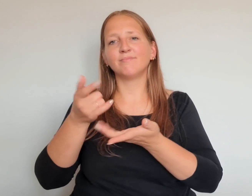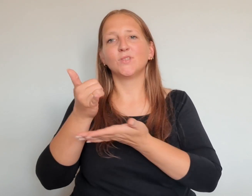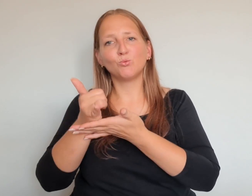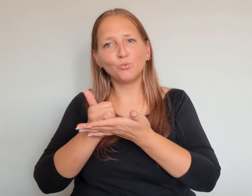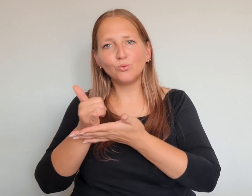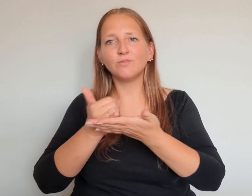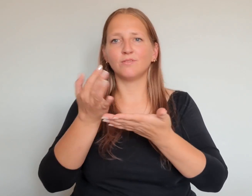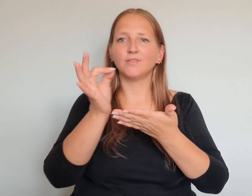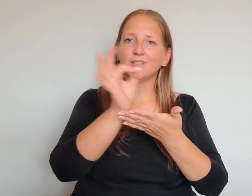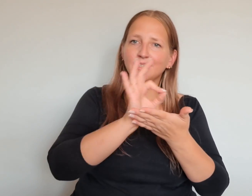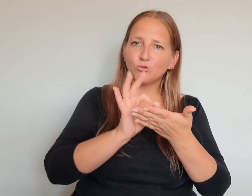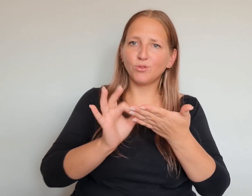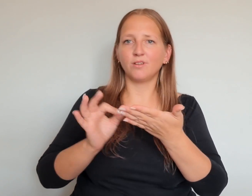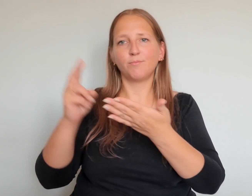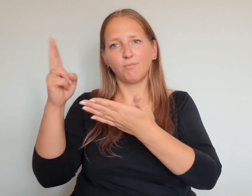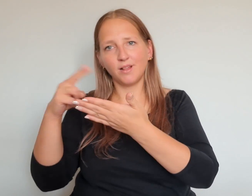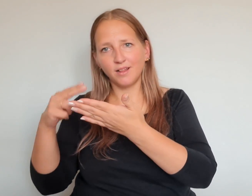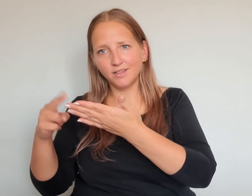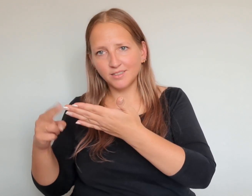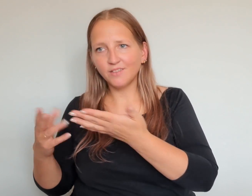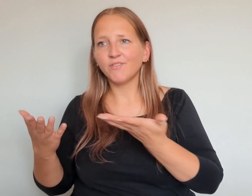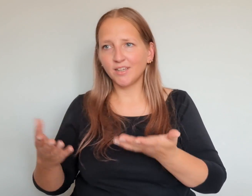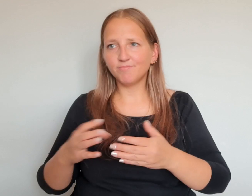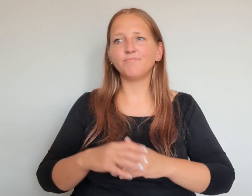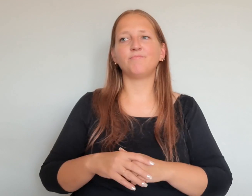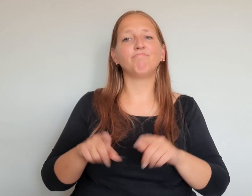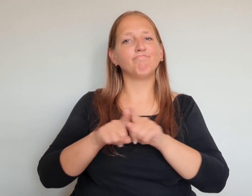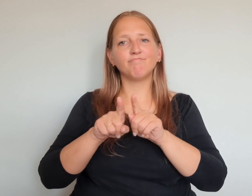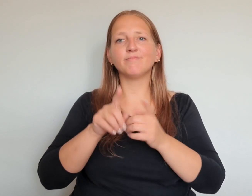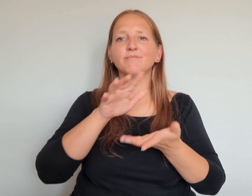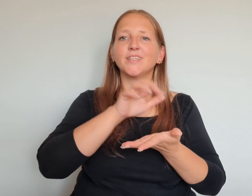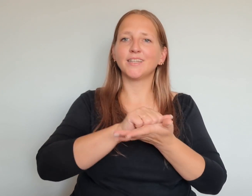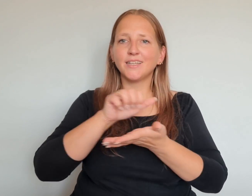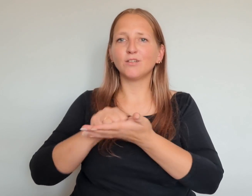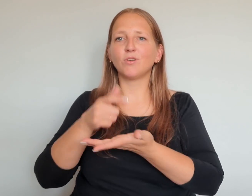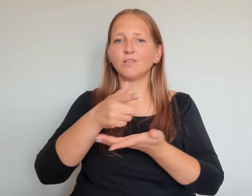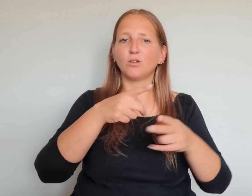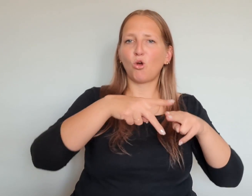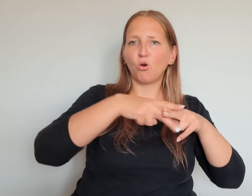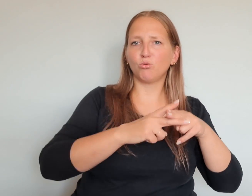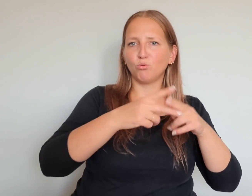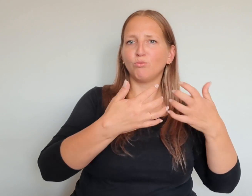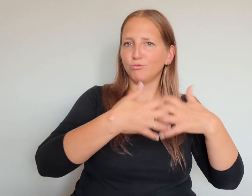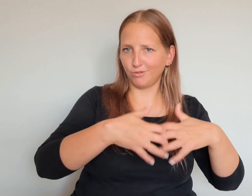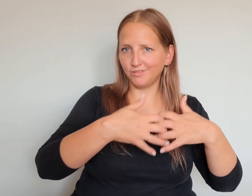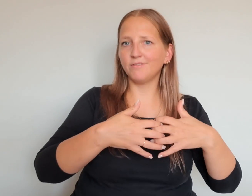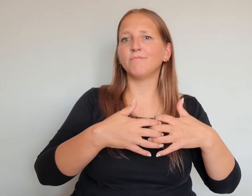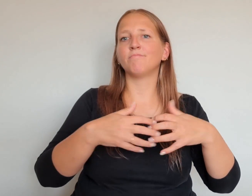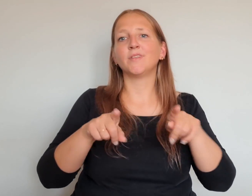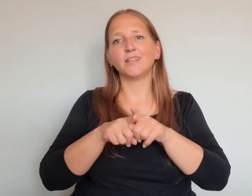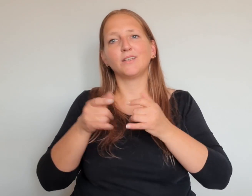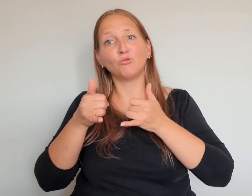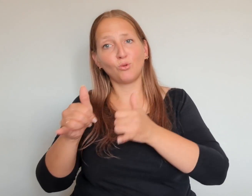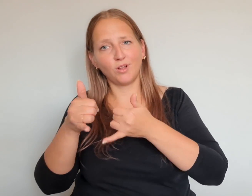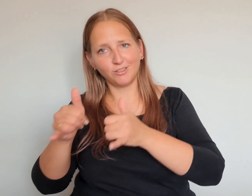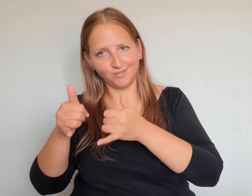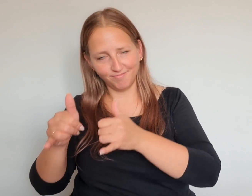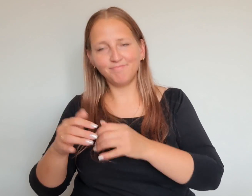kursie rysunku i malarstwa, zajęciach konstruktorsko-stolarskich